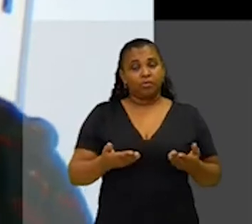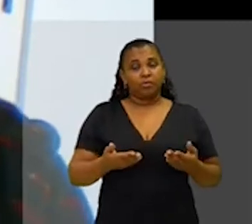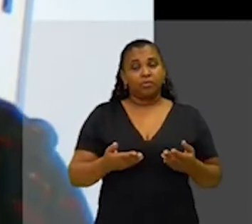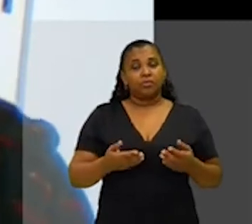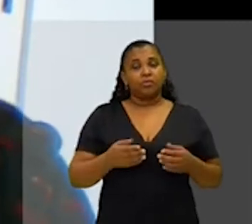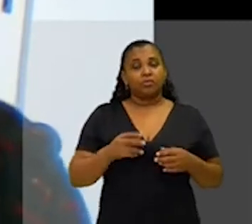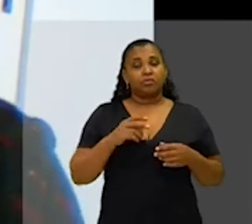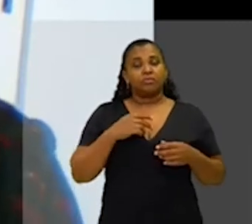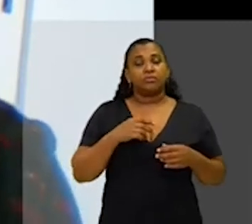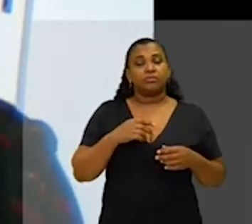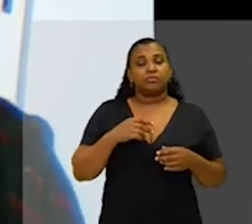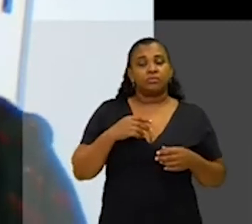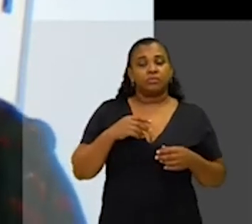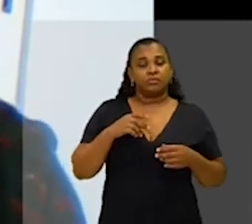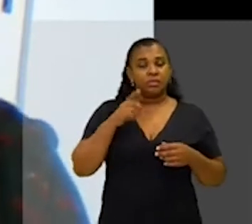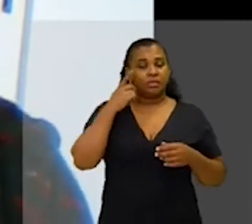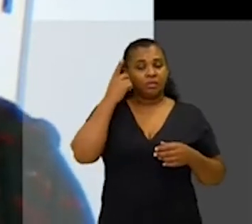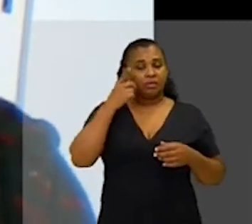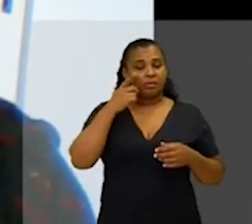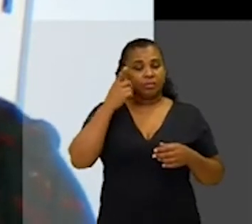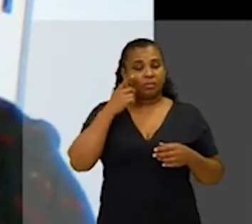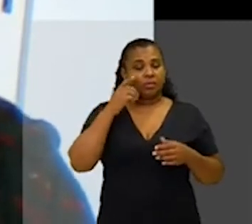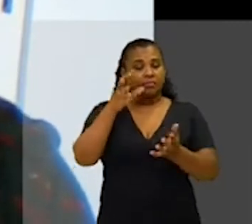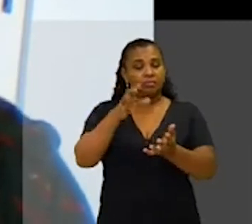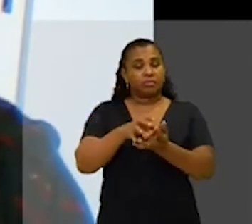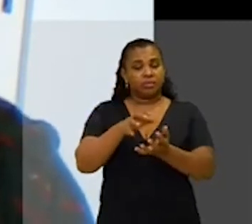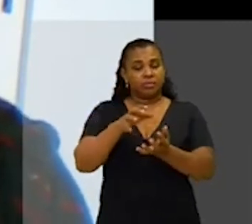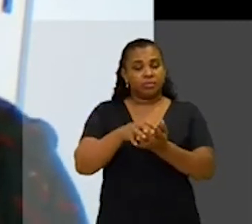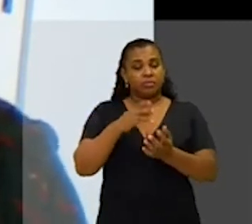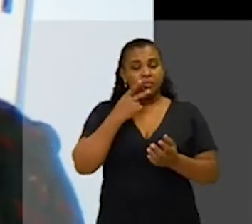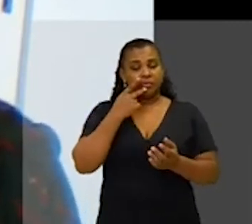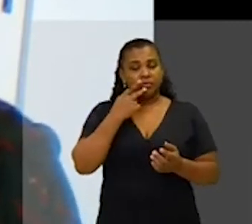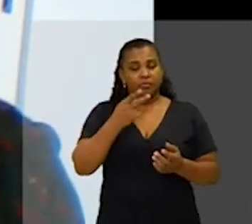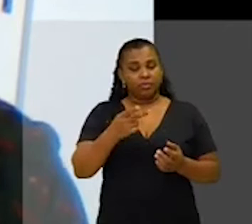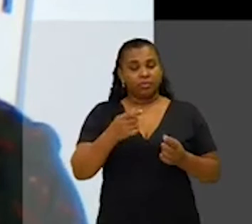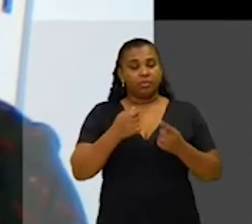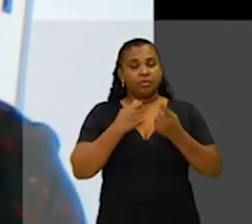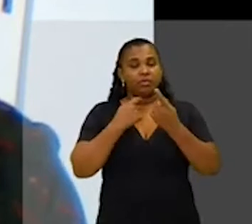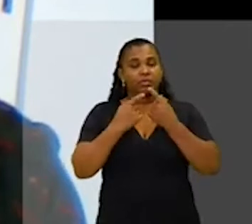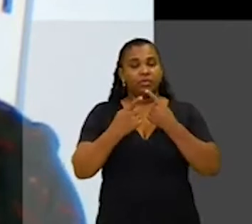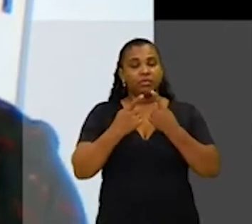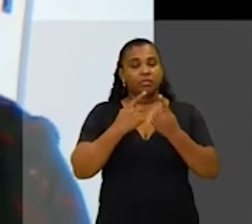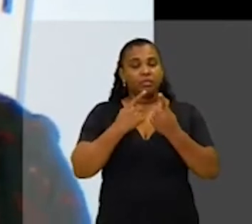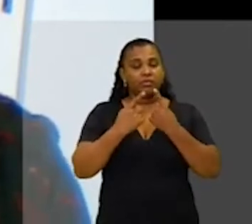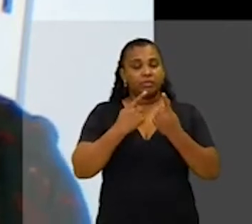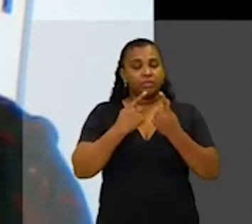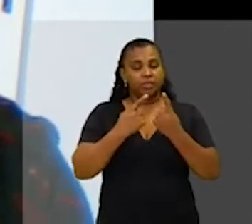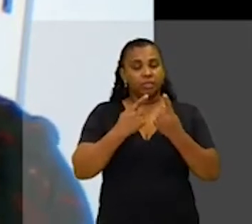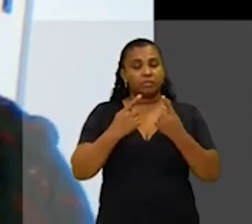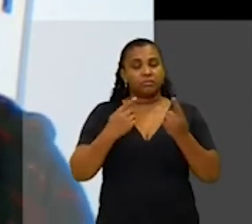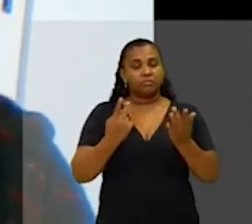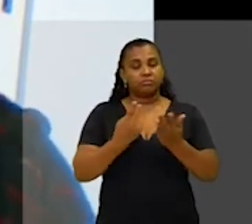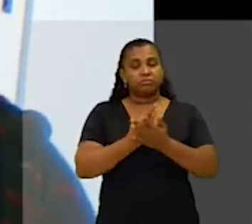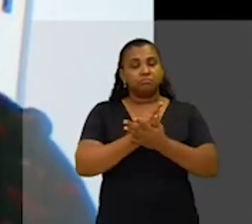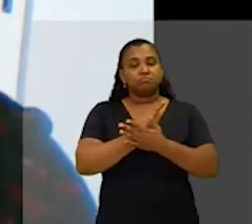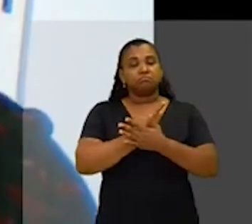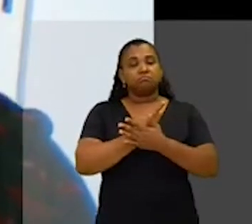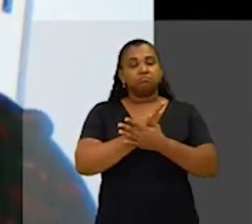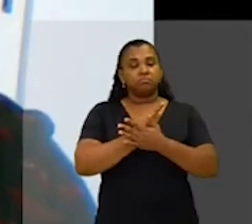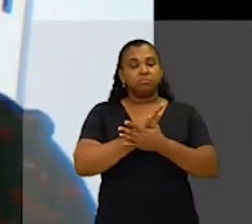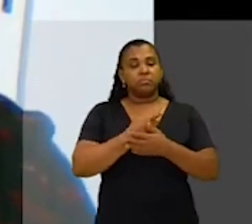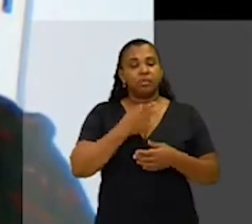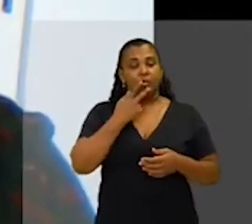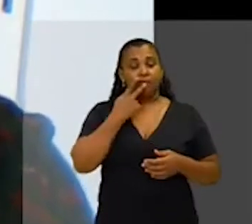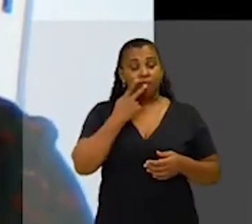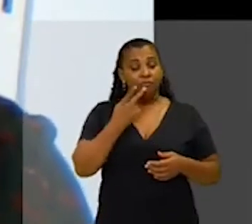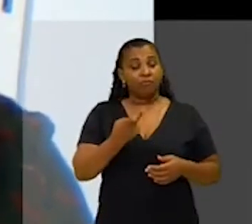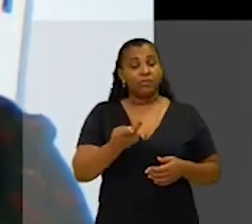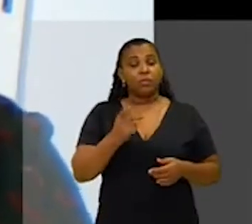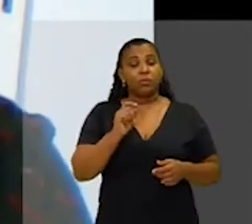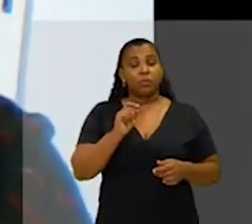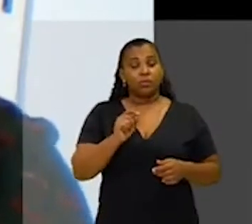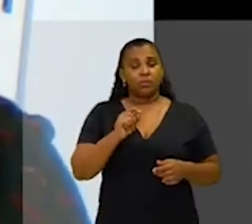vergolino abajur de Pernambuco uma das empresas que ele realizou é que mando né sozinha não vou